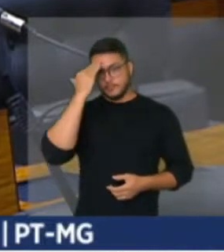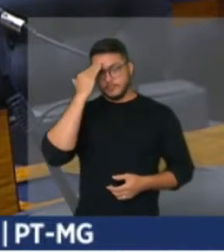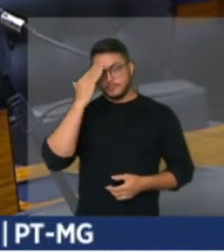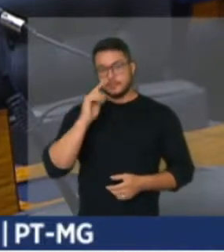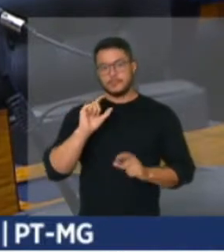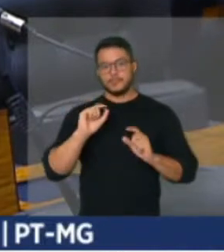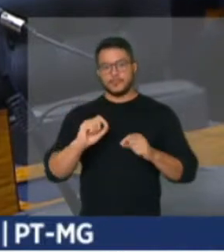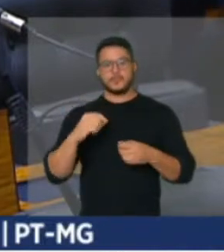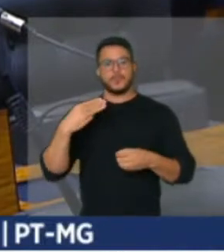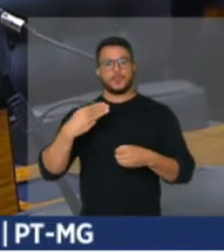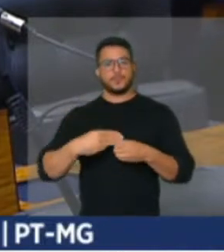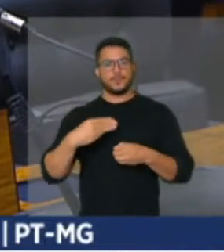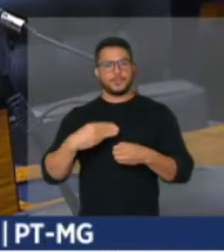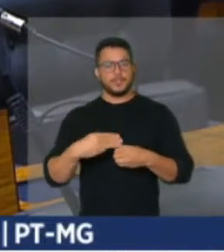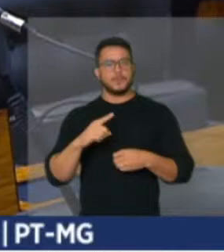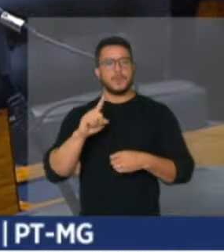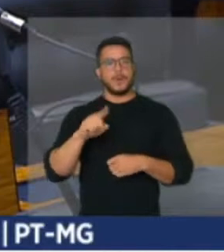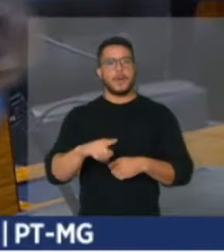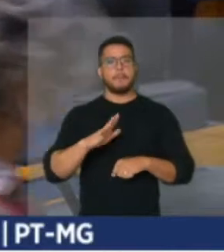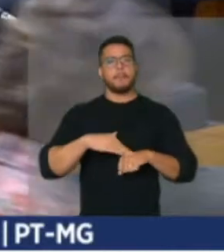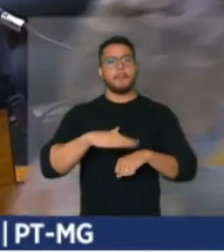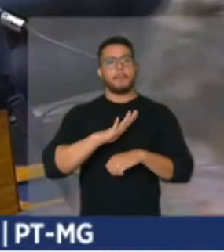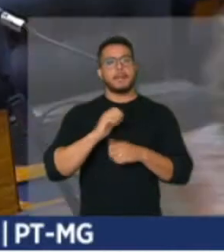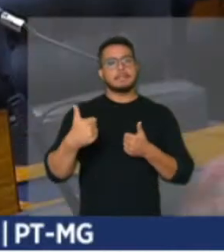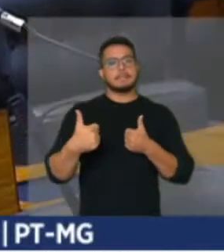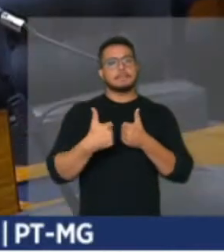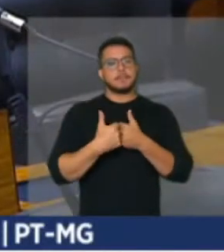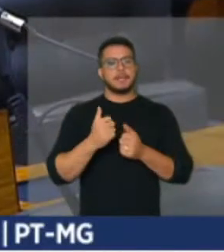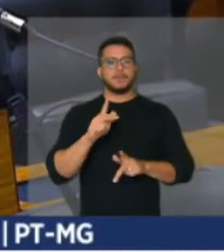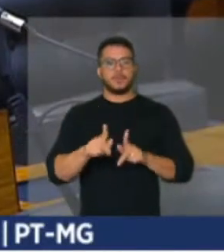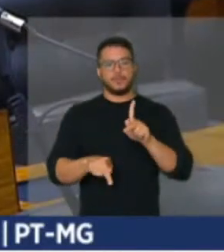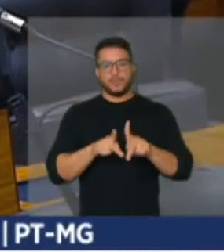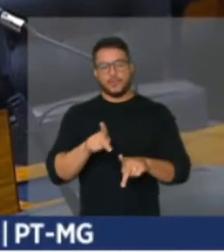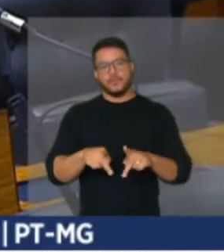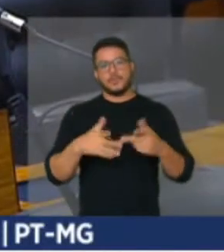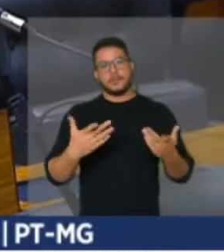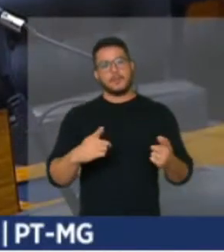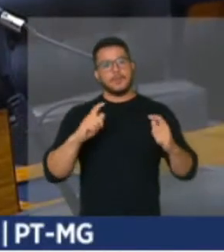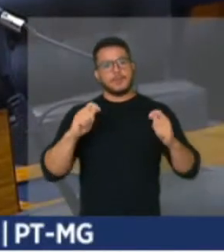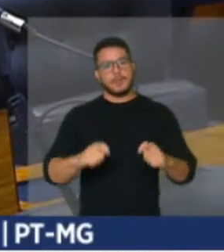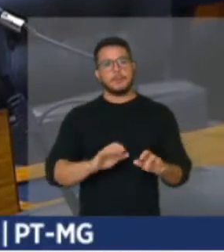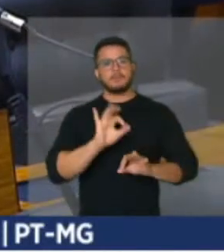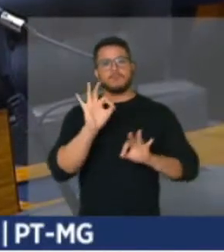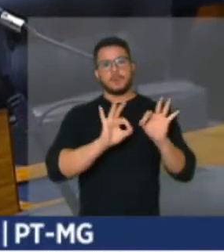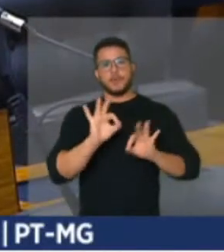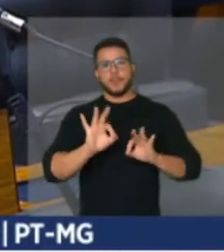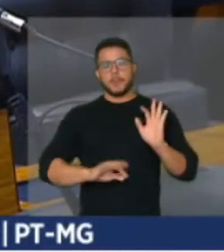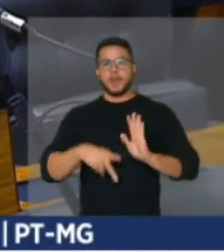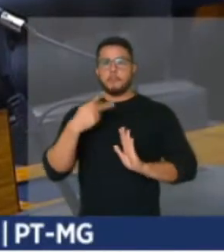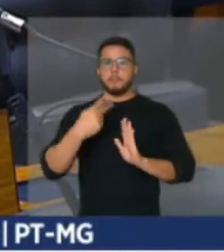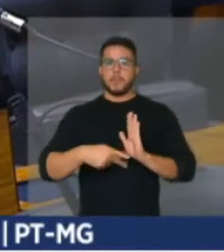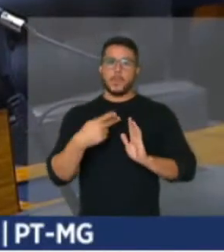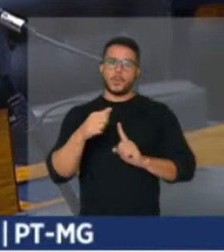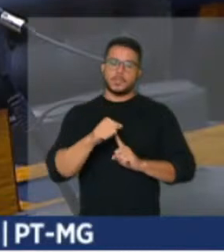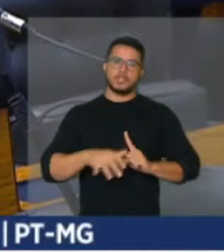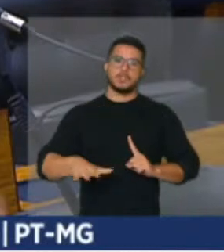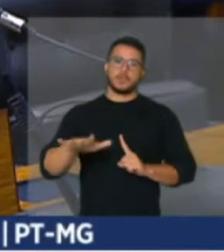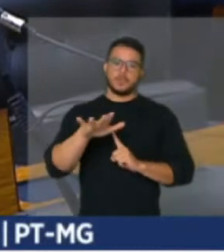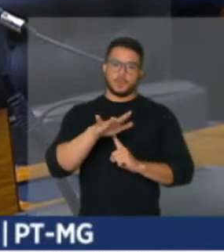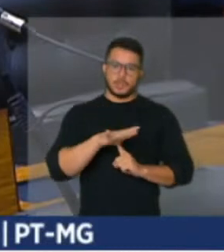MAIS OBJETIVO, MAIS CONCRETO CONCRETO MAIS PRÓXIMO DAS PESSOAS PARA EXECUTAR UM CONJUNTO DE POLÍTICAS SOCIAIS E POLÍTICAS. [SOA A